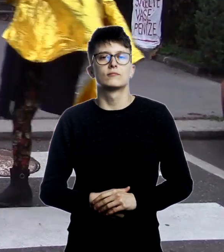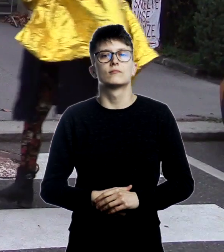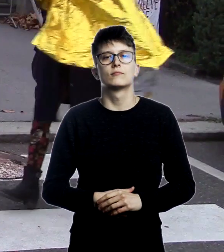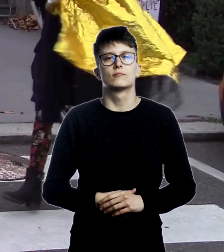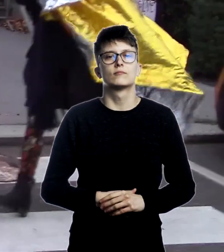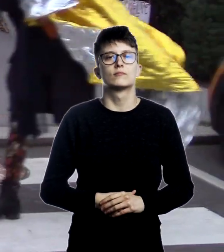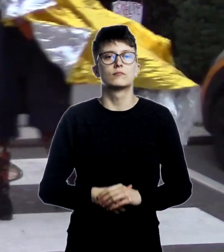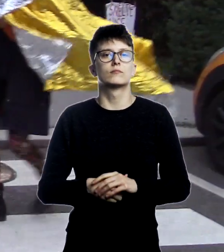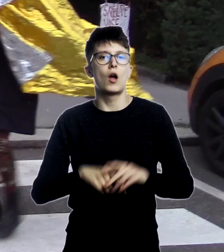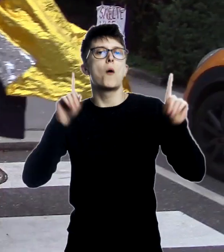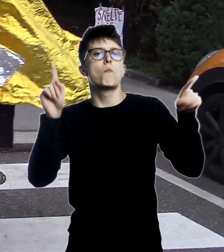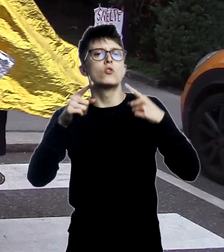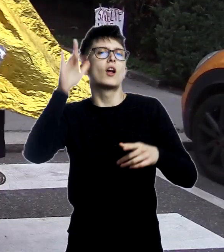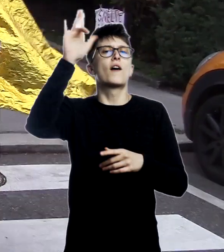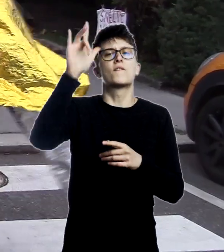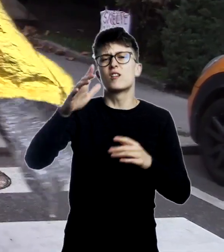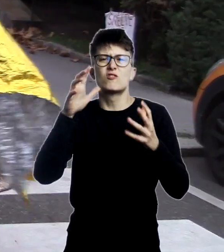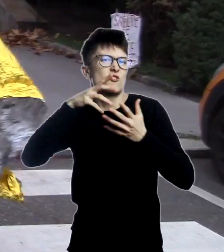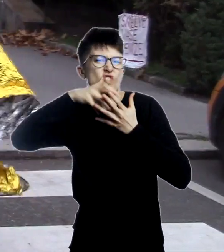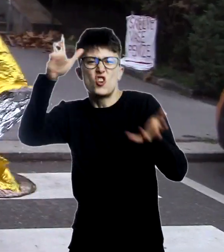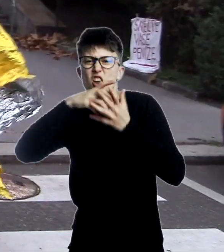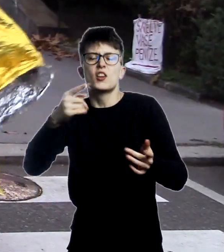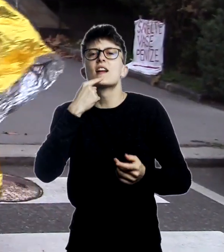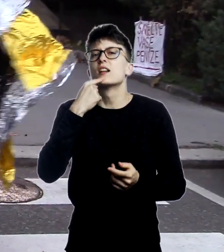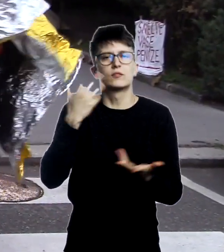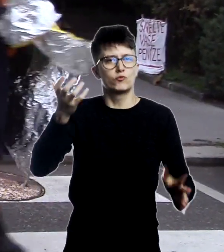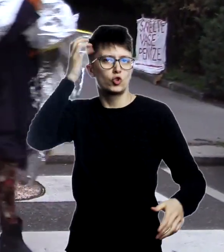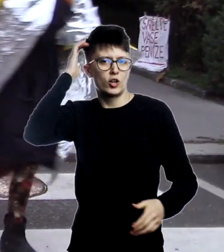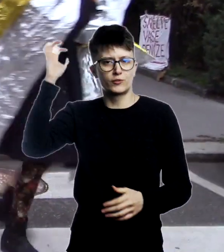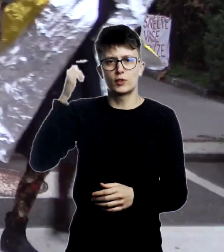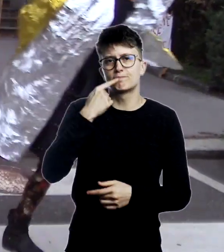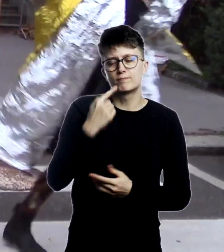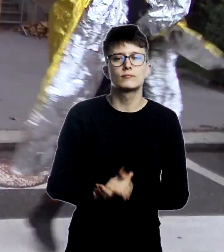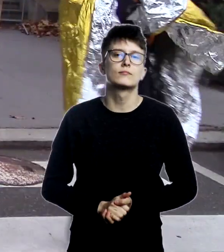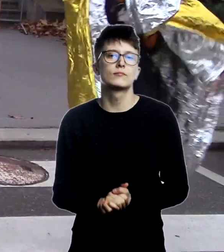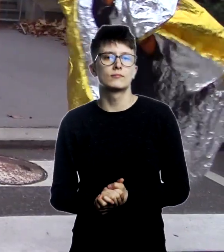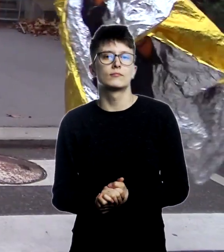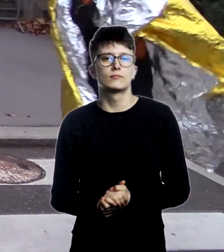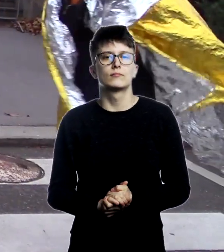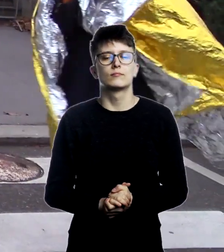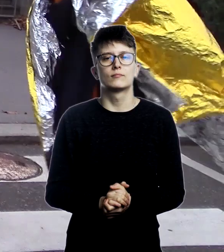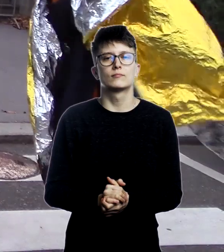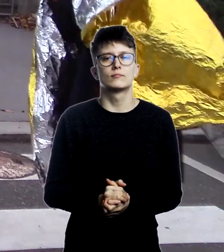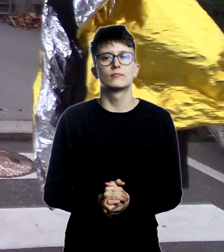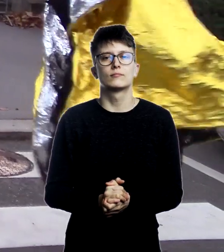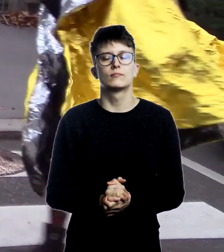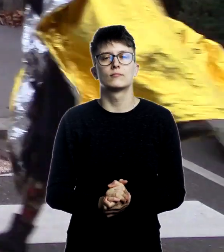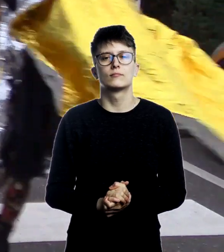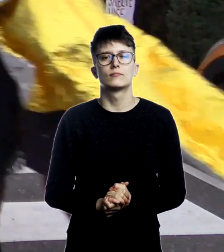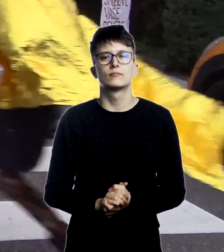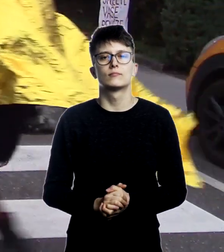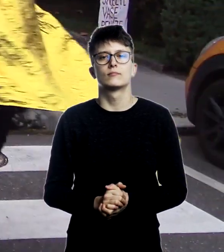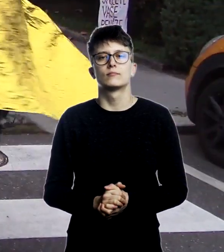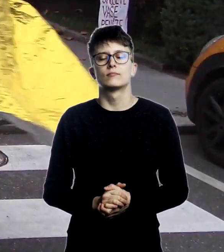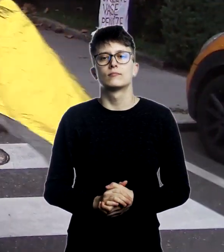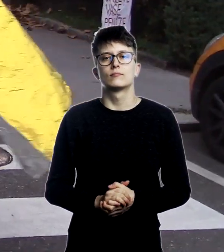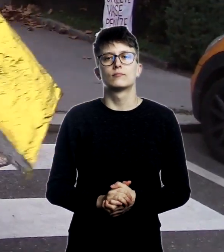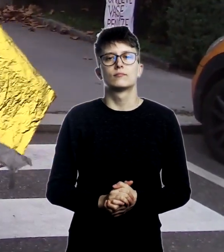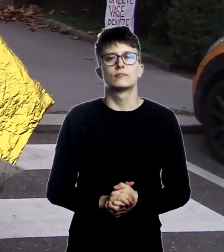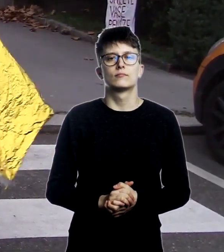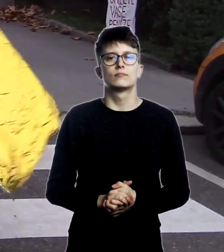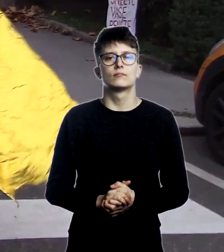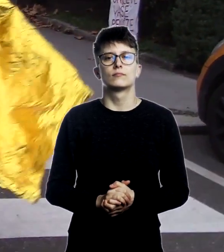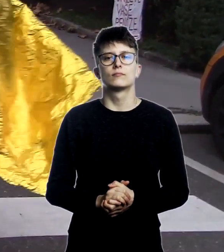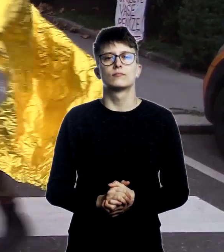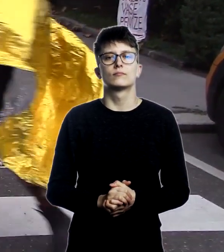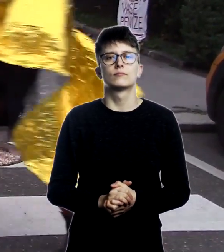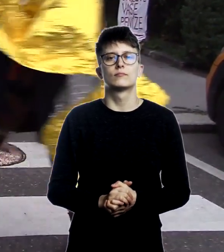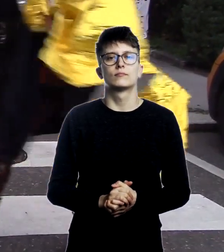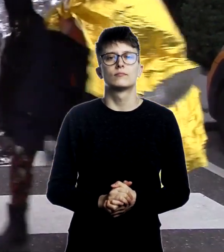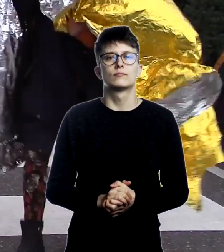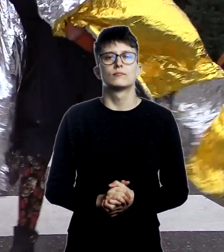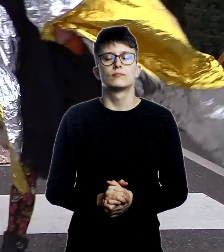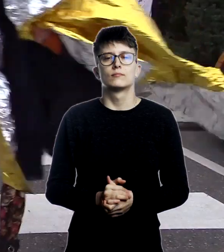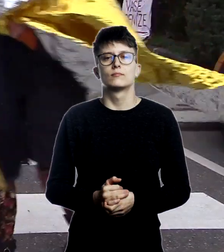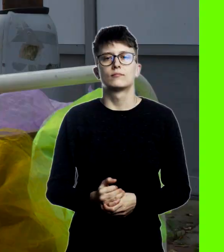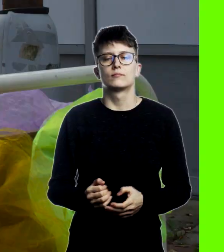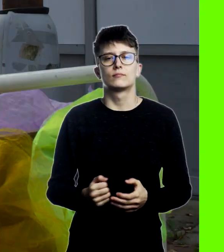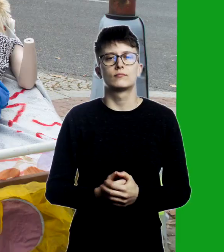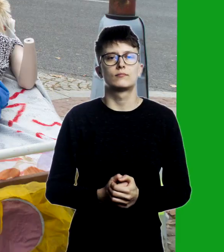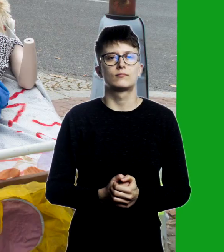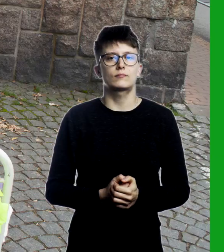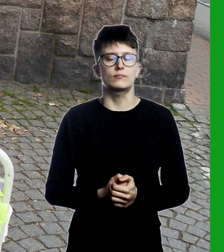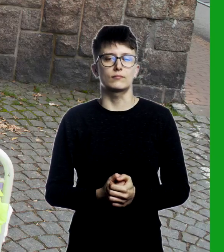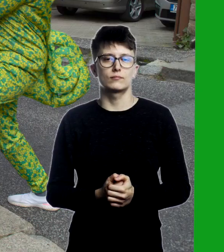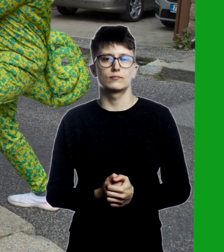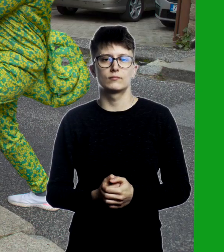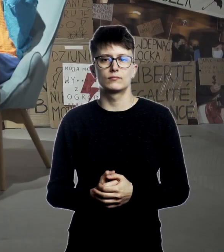[muzyka, osoba krzyczy w języku czeskim]